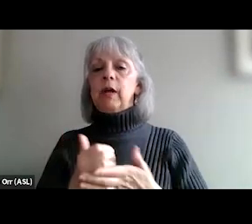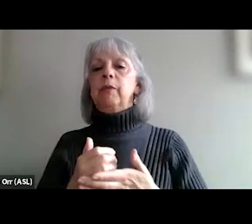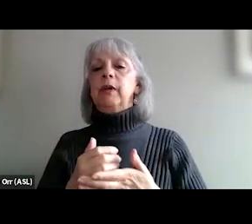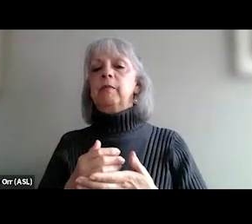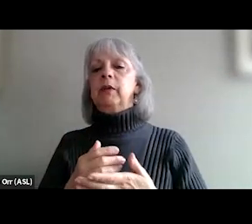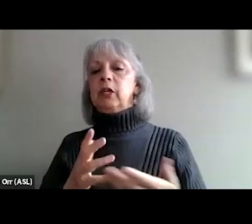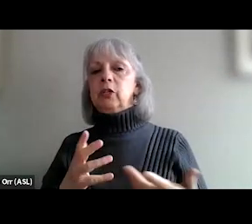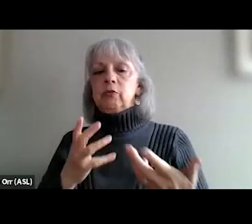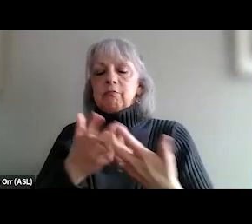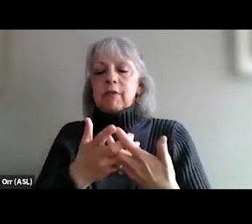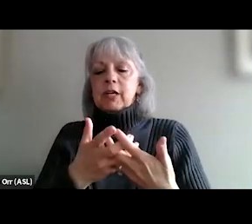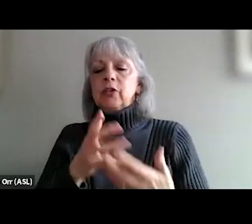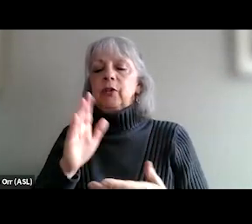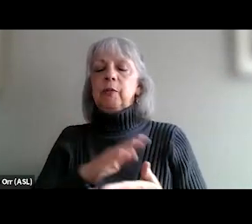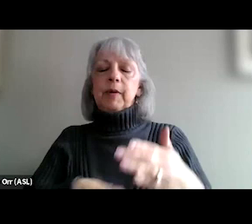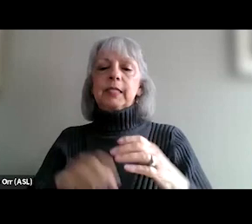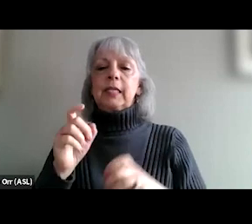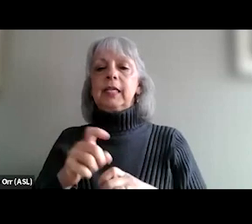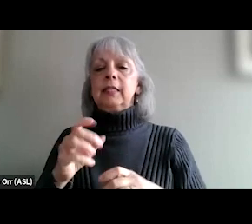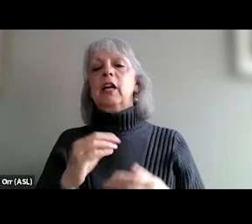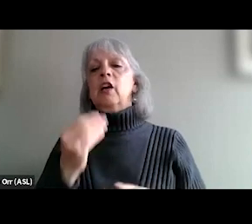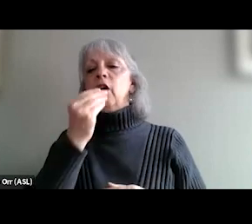Llevamos los recursos, como puntos de despensa de alimentos,